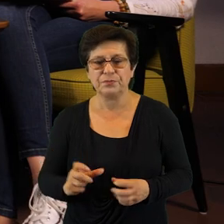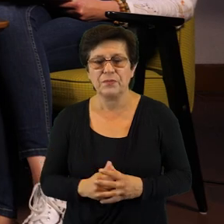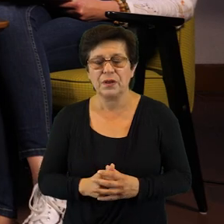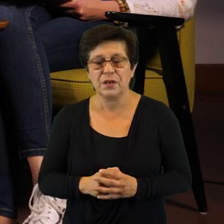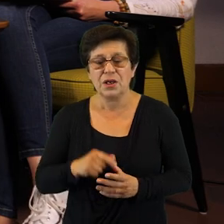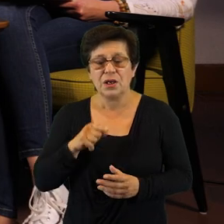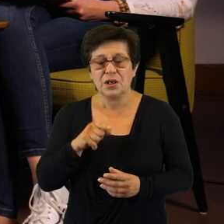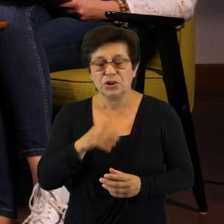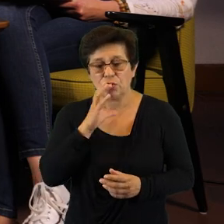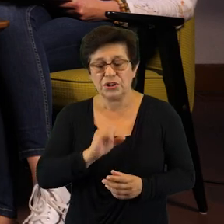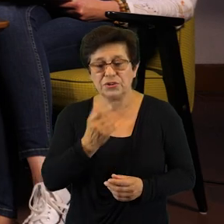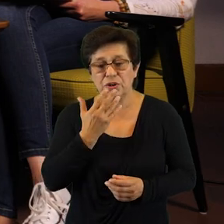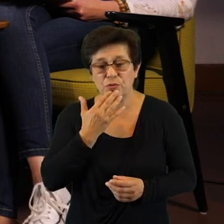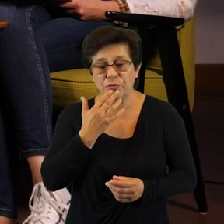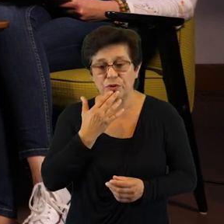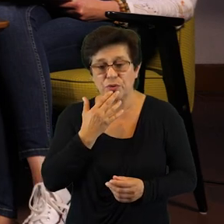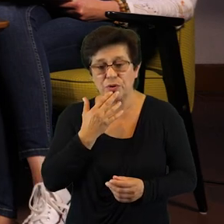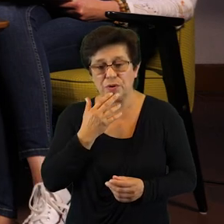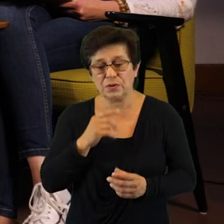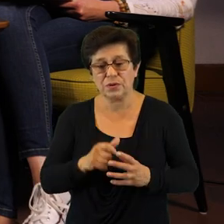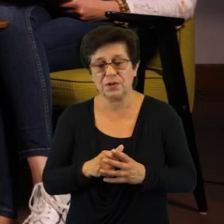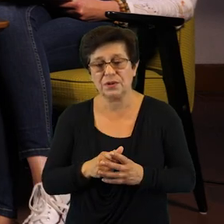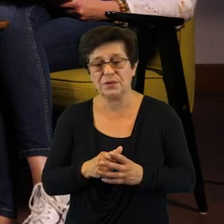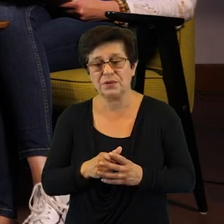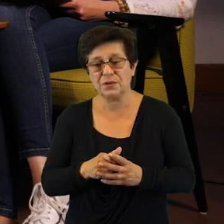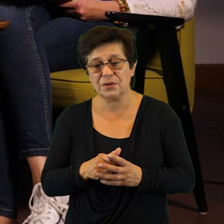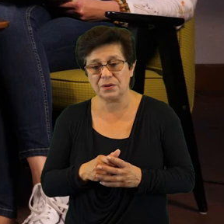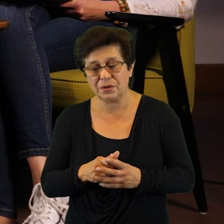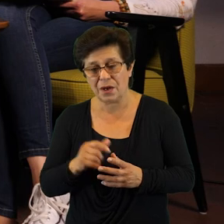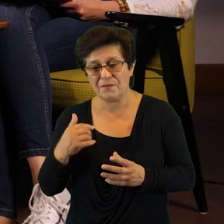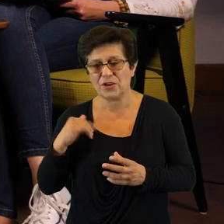Słonimski mówił o Iwaszkiewiczu, jak państwo wiedzą, Iwaszkiewicz był bardzo wysoki,